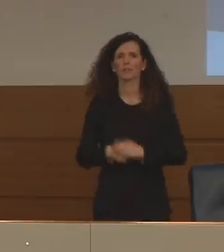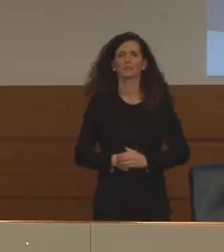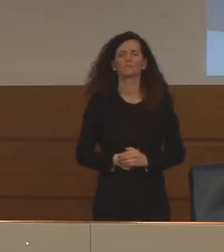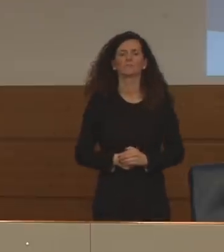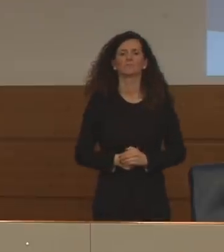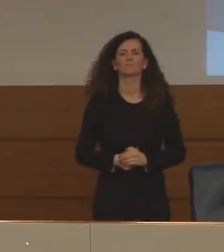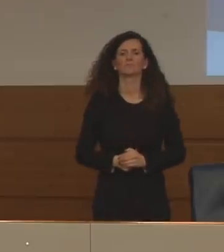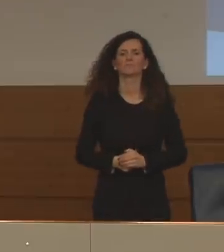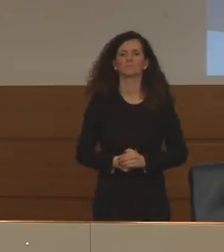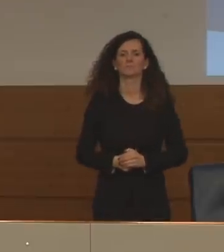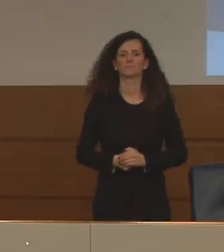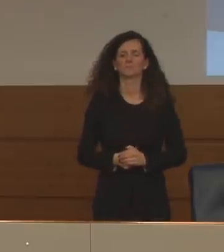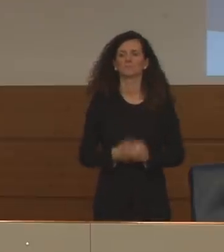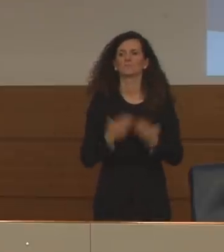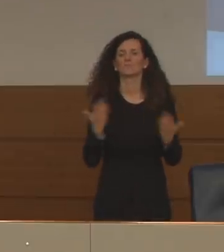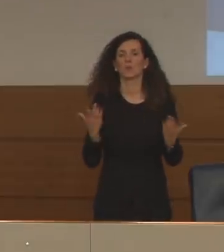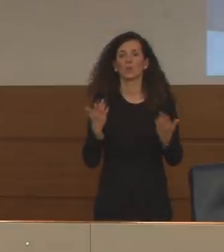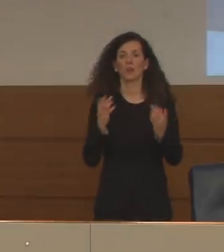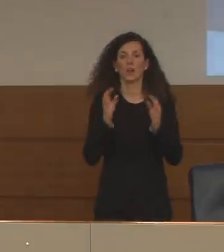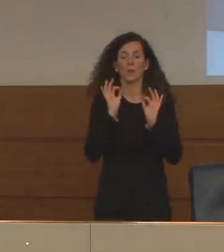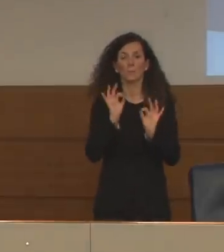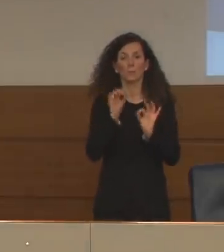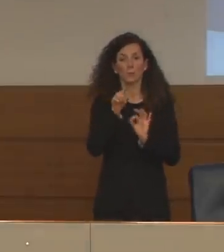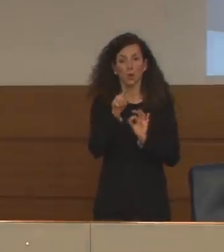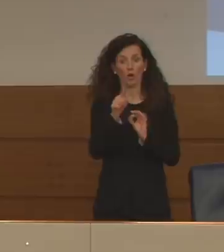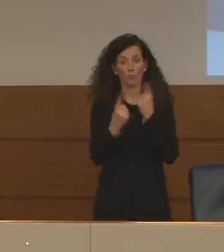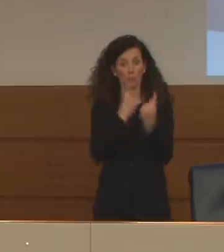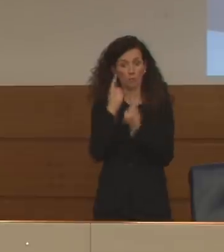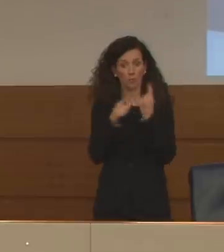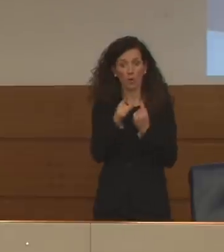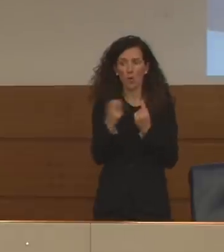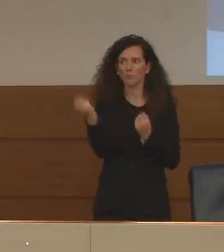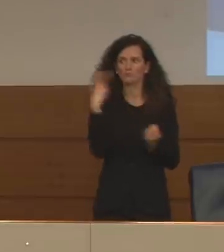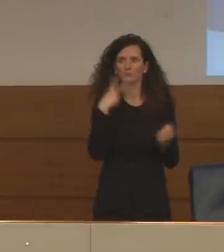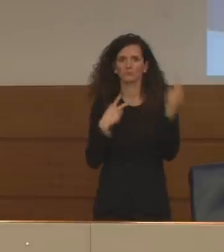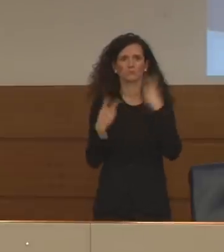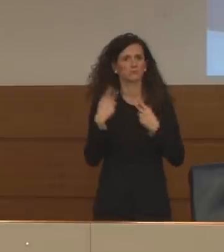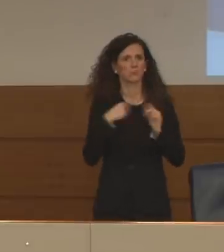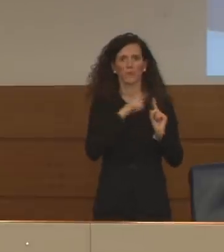Riferimenti precisi su questo non ne abbiamo, innegabilmente una situazione